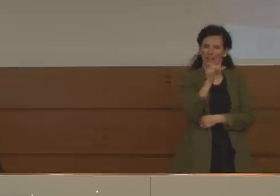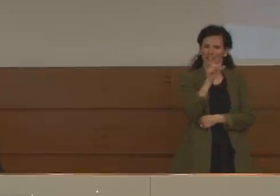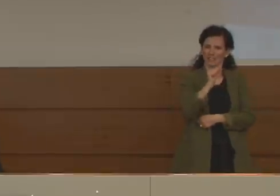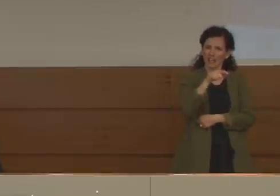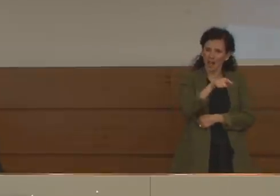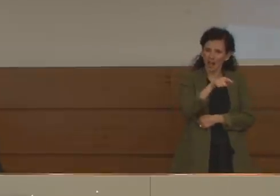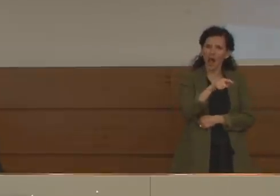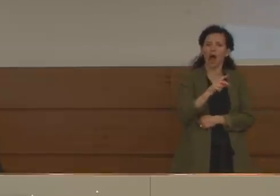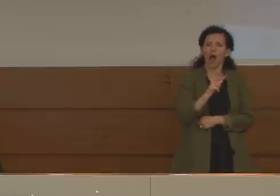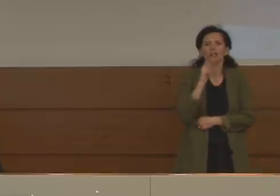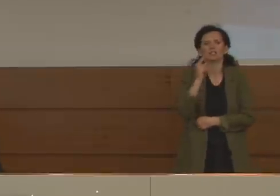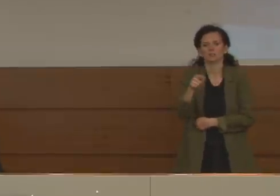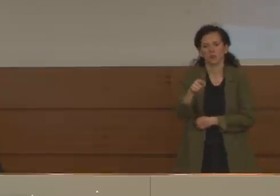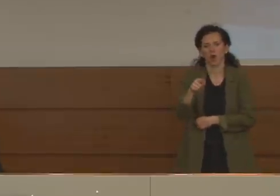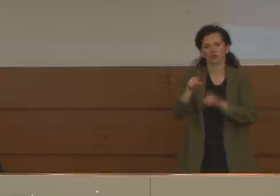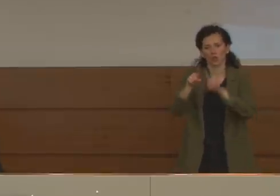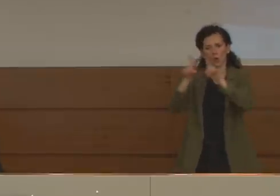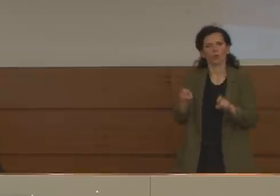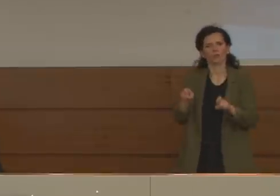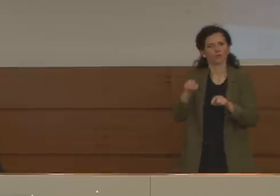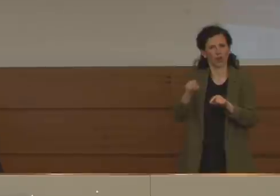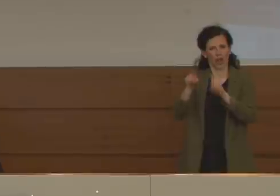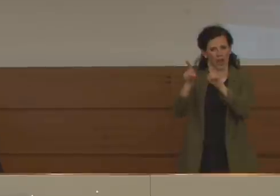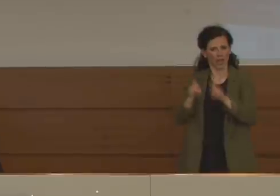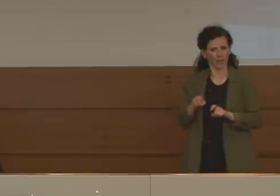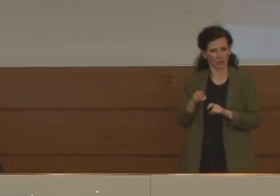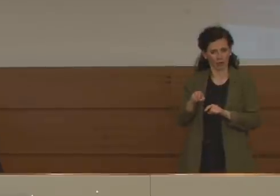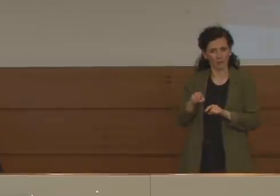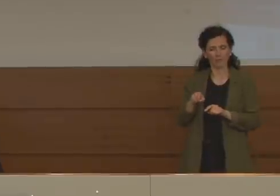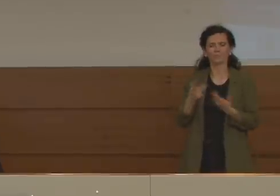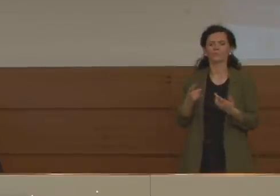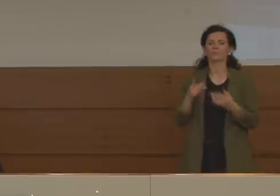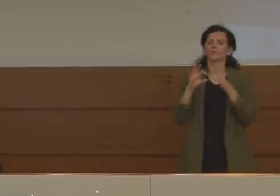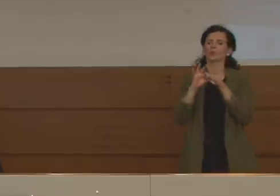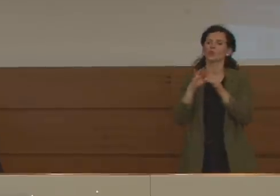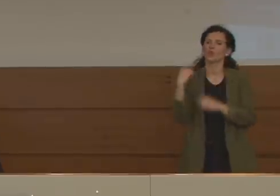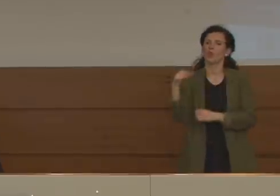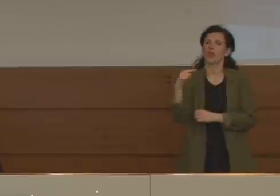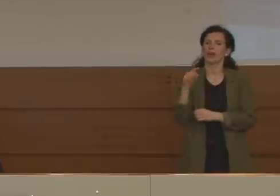hanno risposto al questionario. Il suo collega, Professore Brusaferro, ha detto,